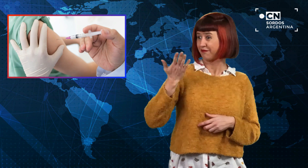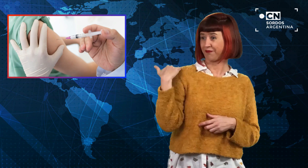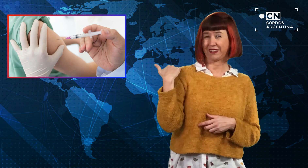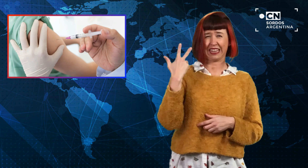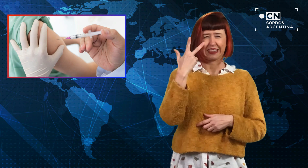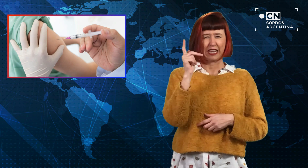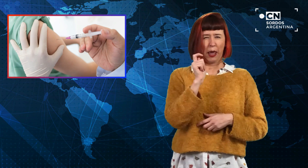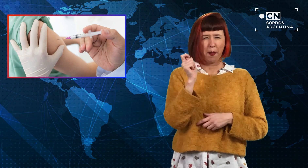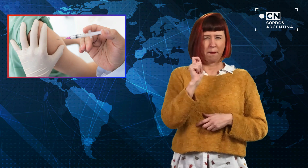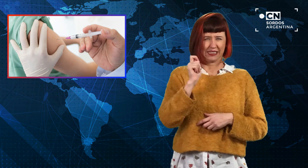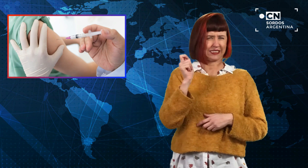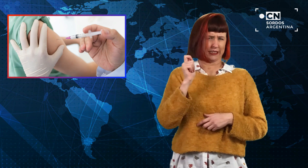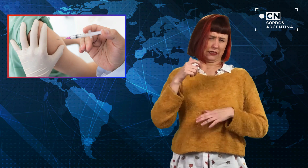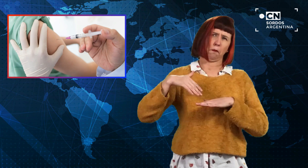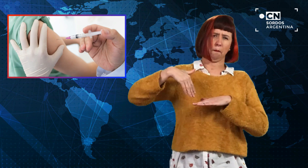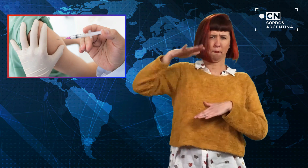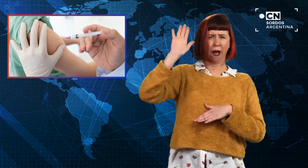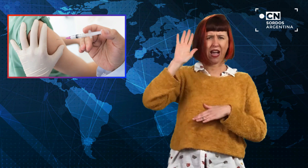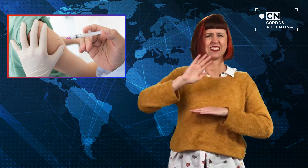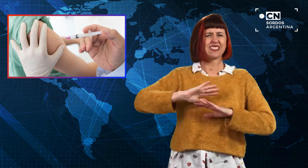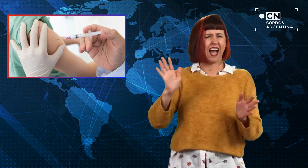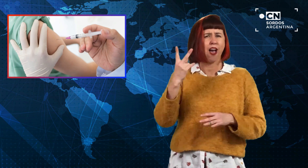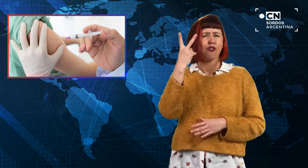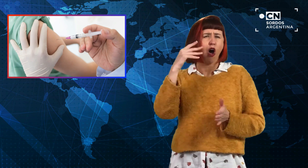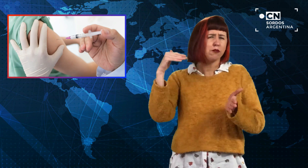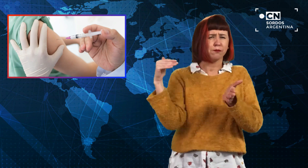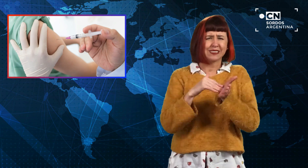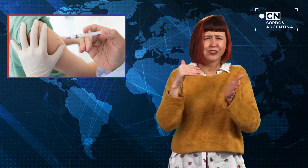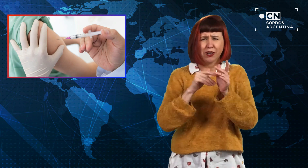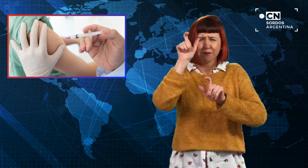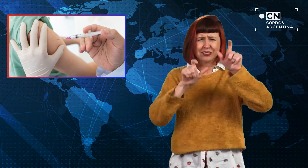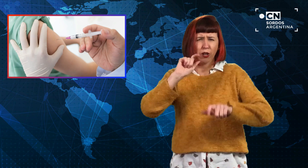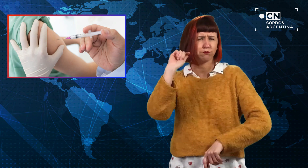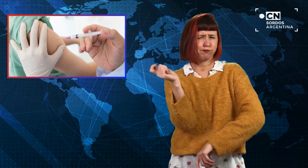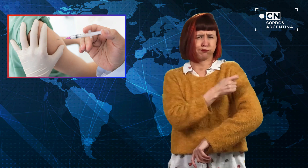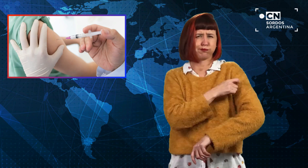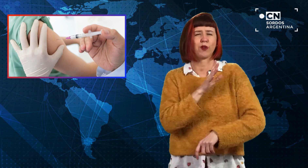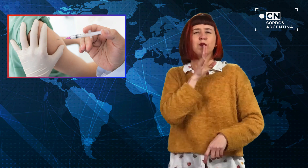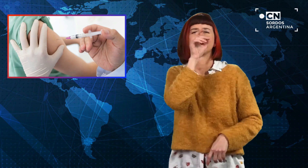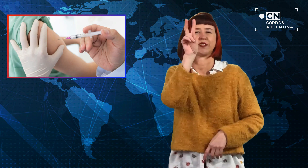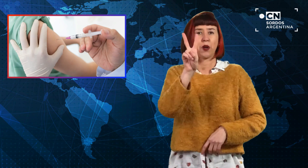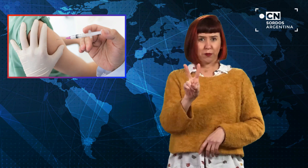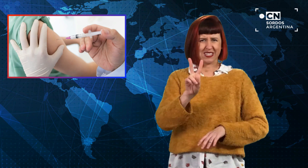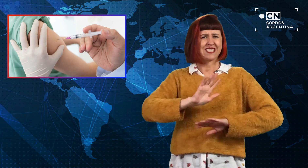Se estima que unas 2.000.000 personas que se dieron la primera dosis de la Sputnik V